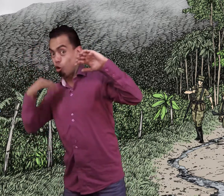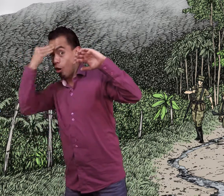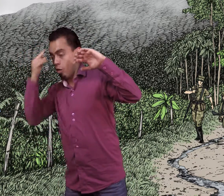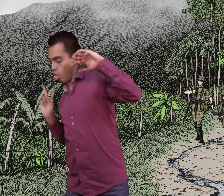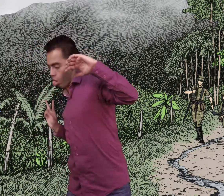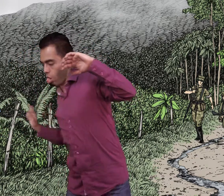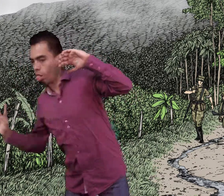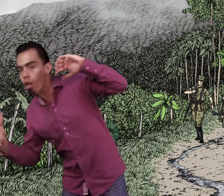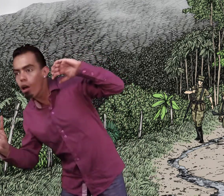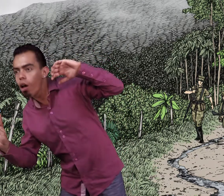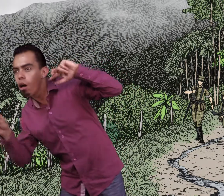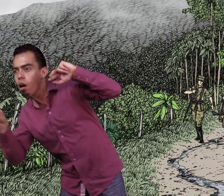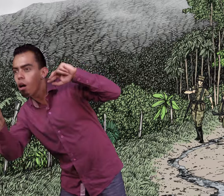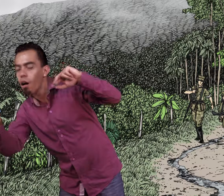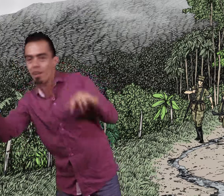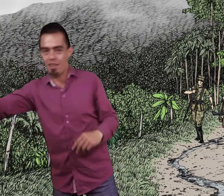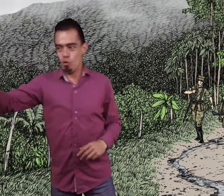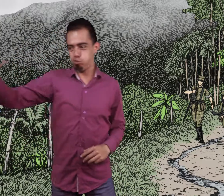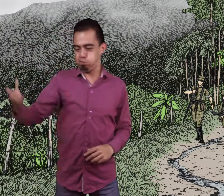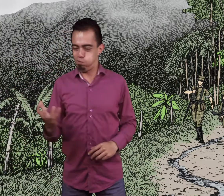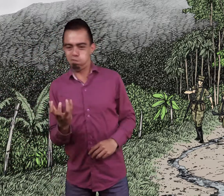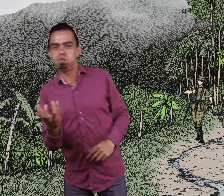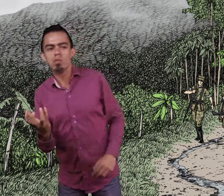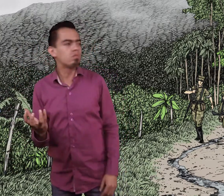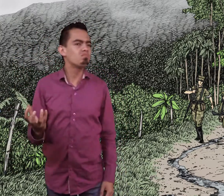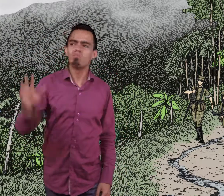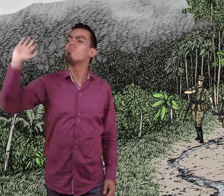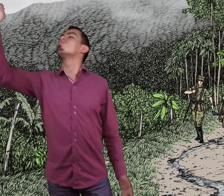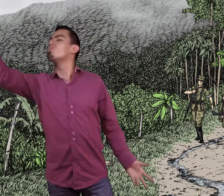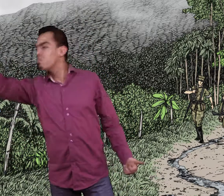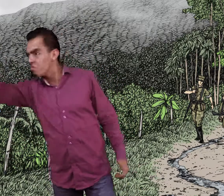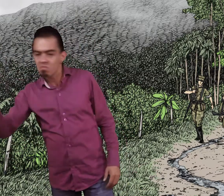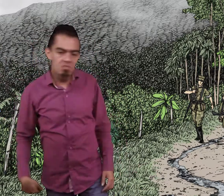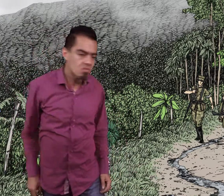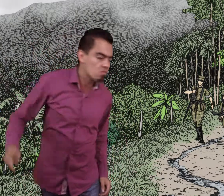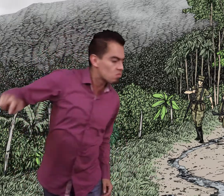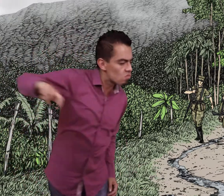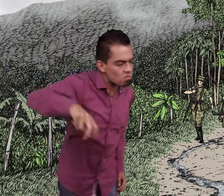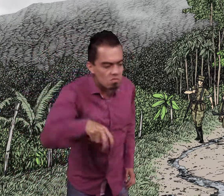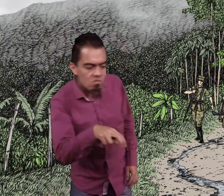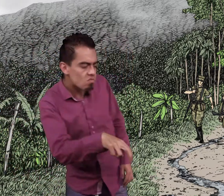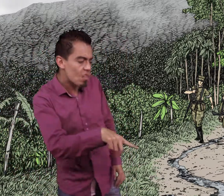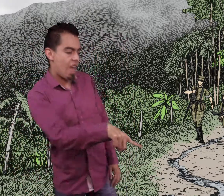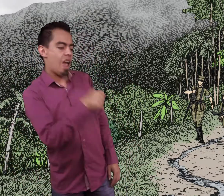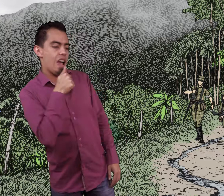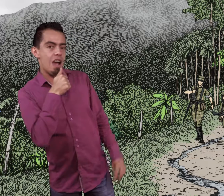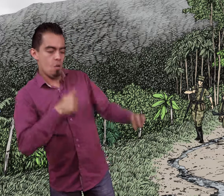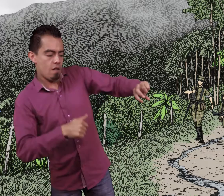Al ver una manguera en el camino, empezaron a tomar agua de ella.